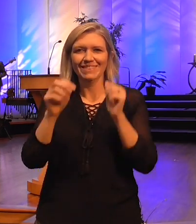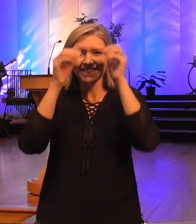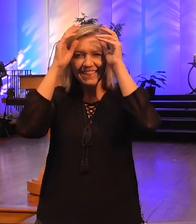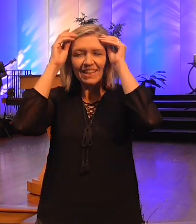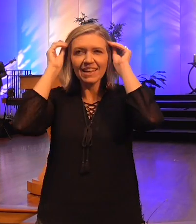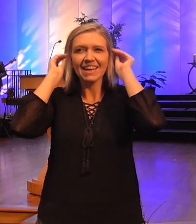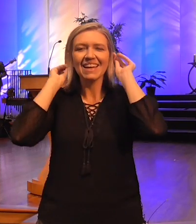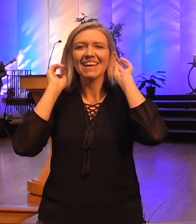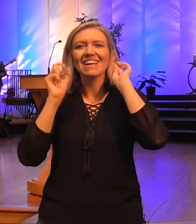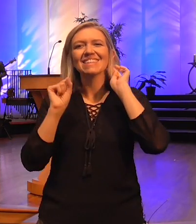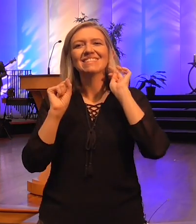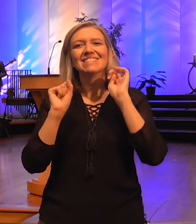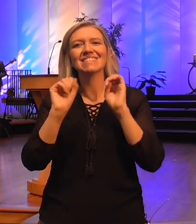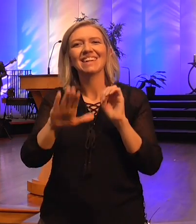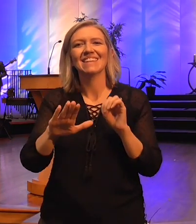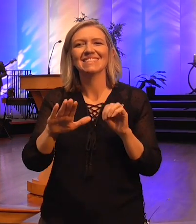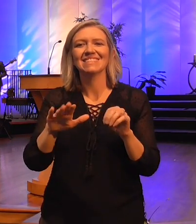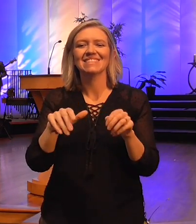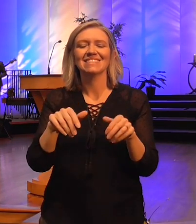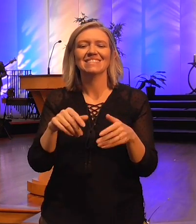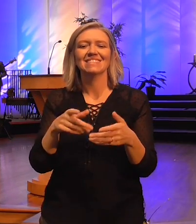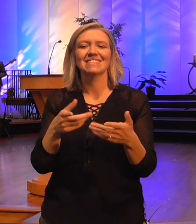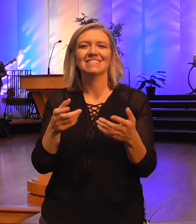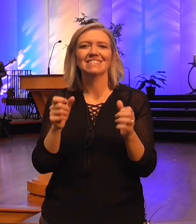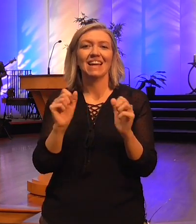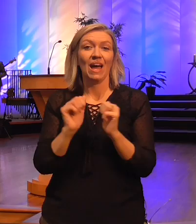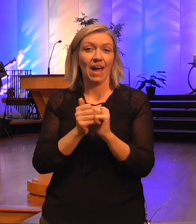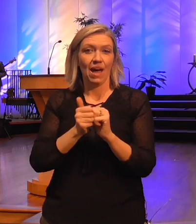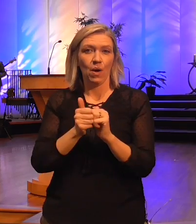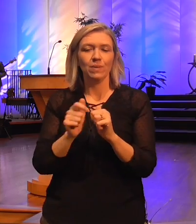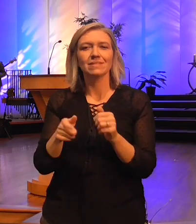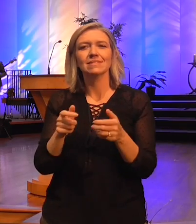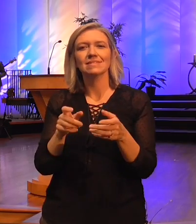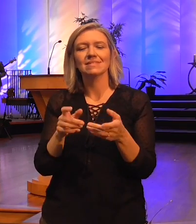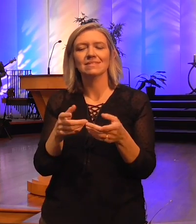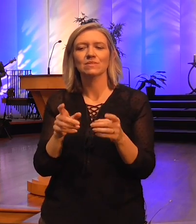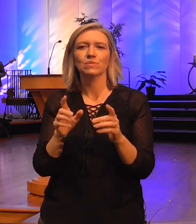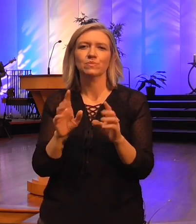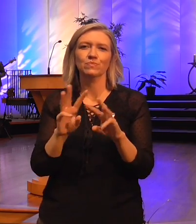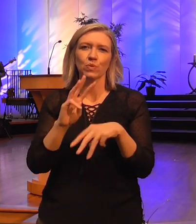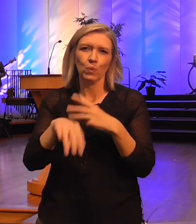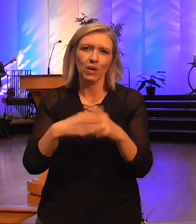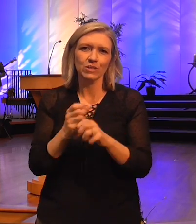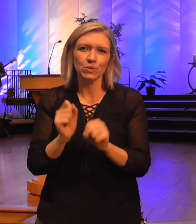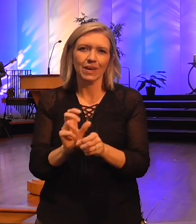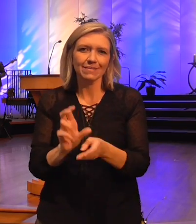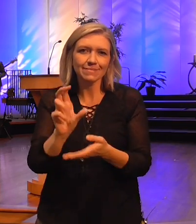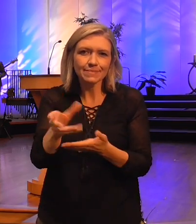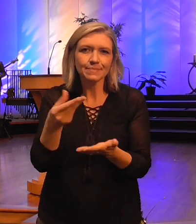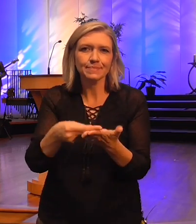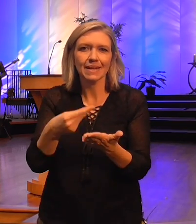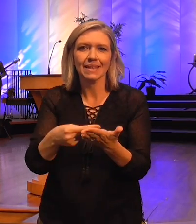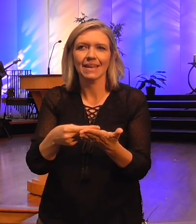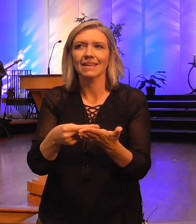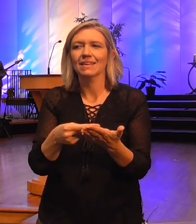enviarlo a través de esto. Mundo Digital tu contribución sé que es recibida con amor y sé que